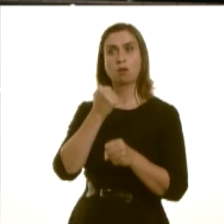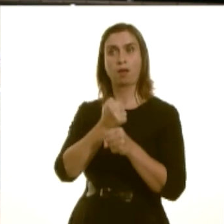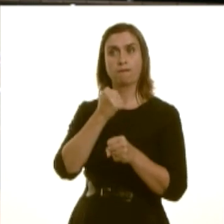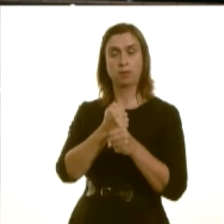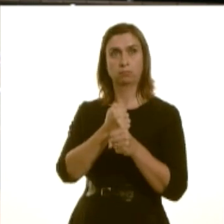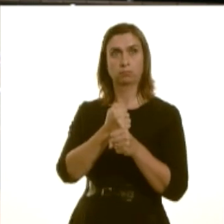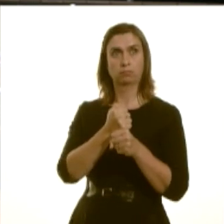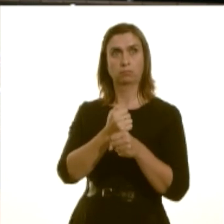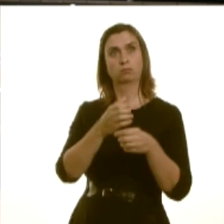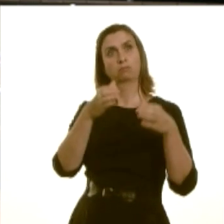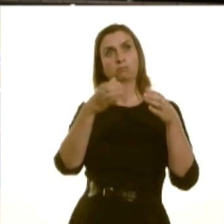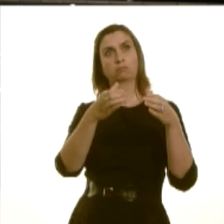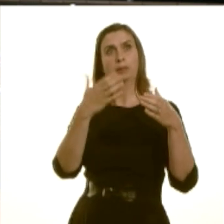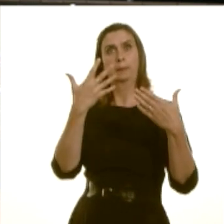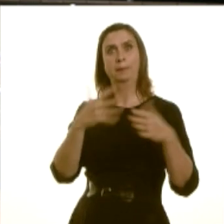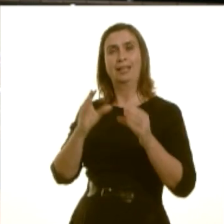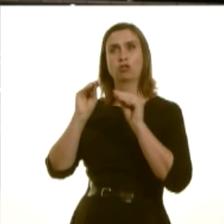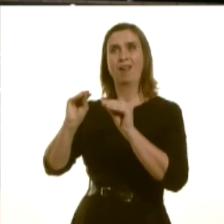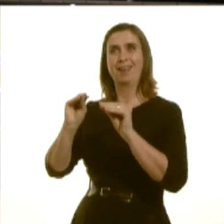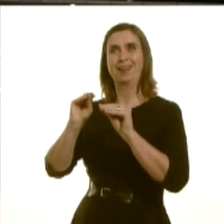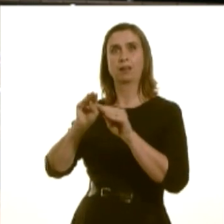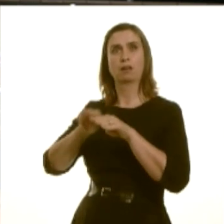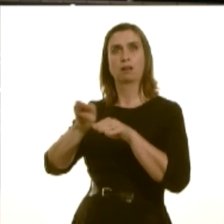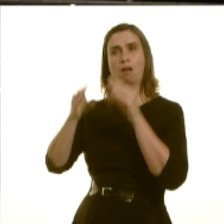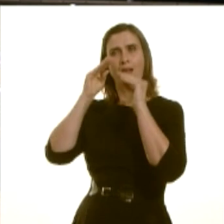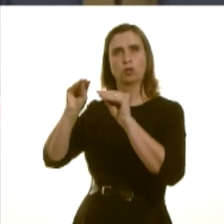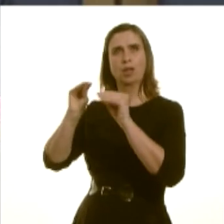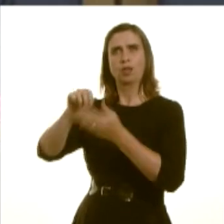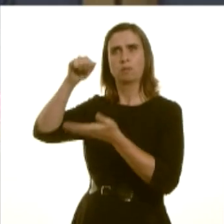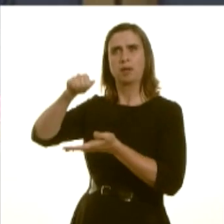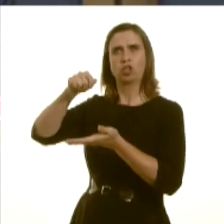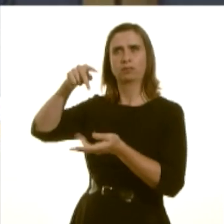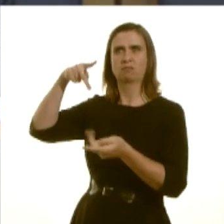yn ystod y flwyddyn ariannol hon ac yn ystod toriad yr haf, a goblygiadau torri’r gyllideb